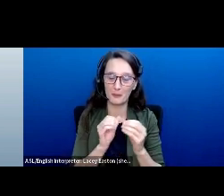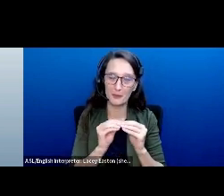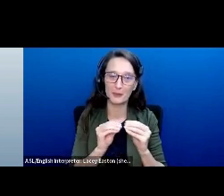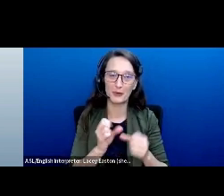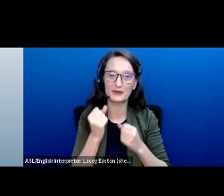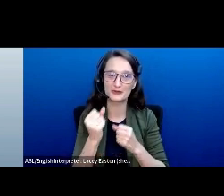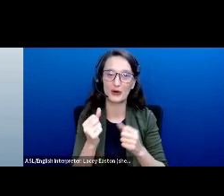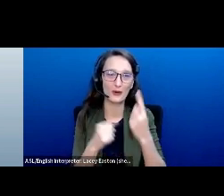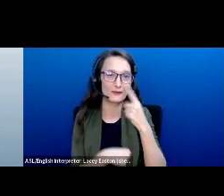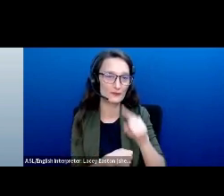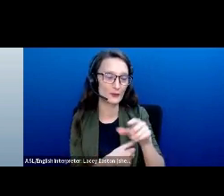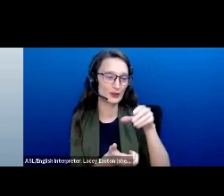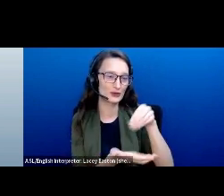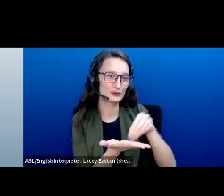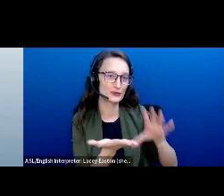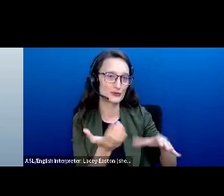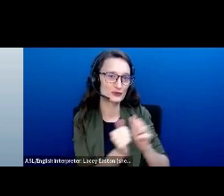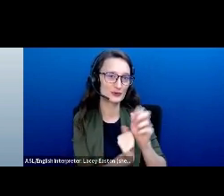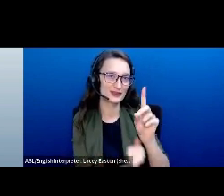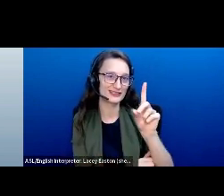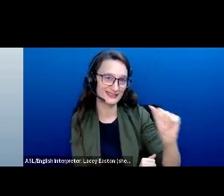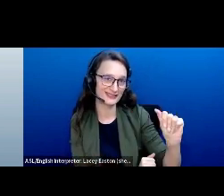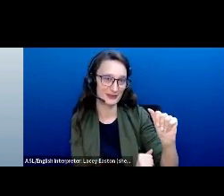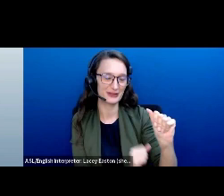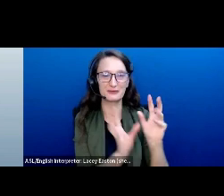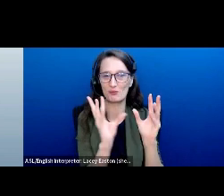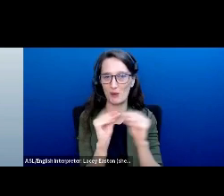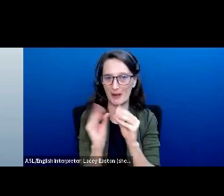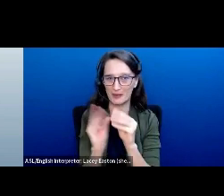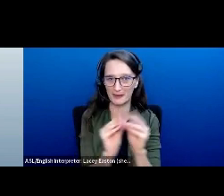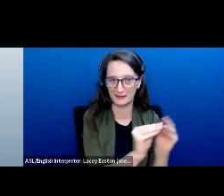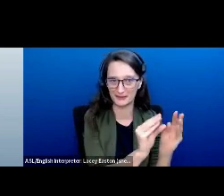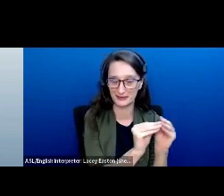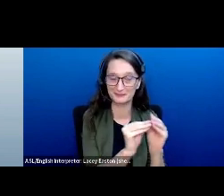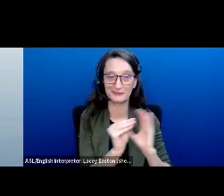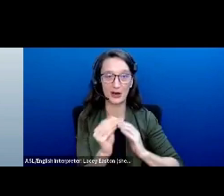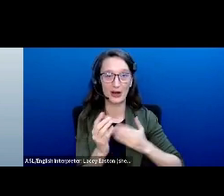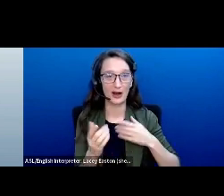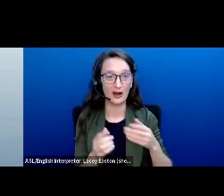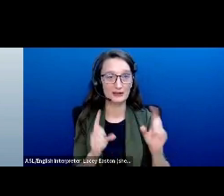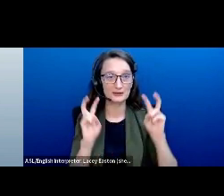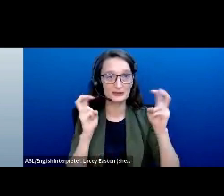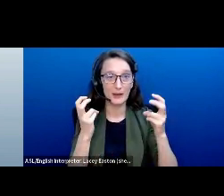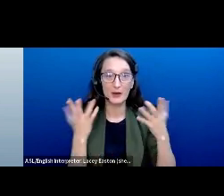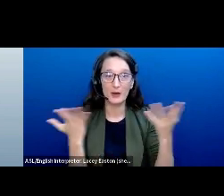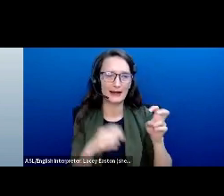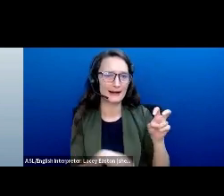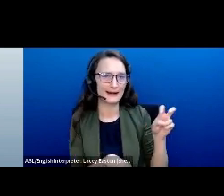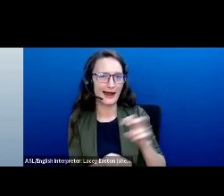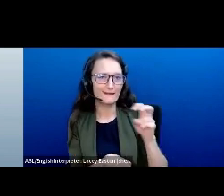El tema de nuestra sesión es cómo navegar por las garantías procesales de educación especial. Esta es la